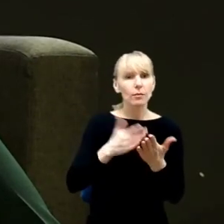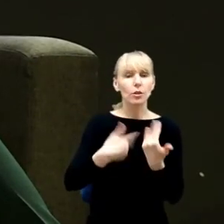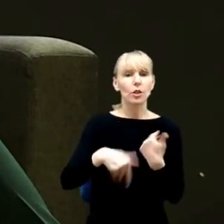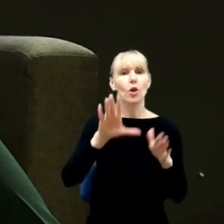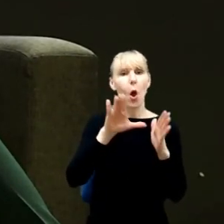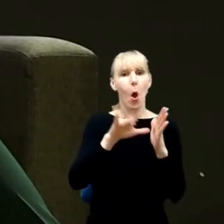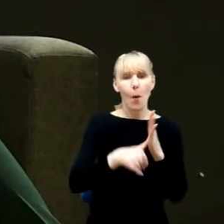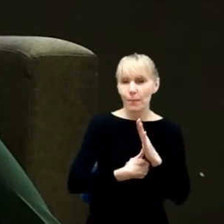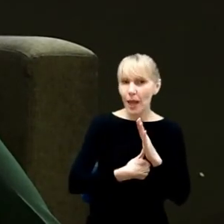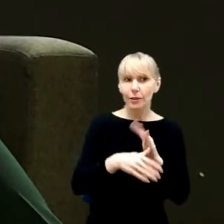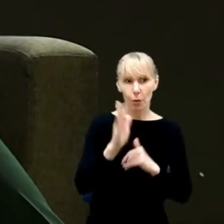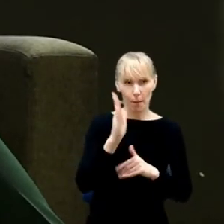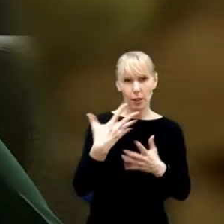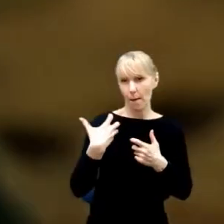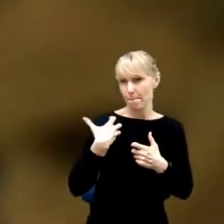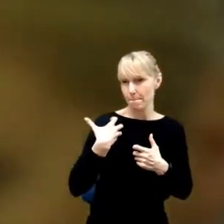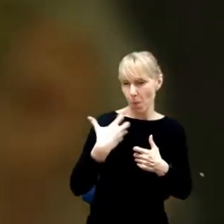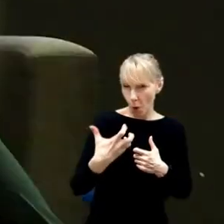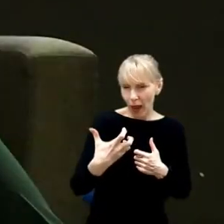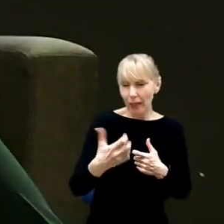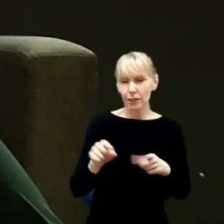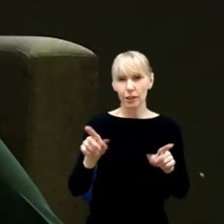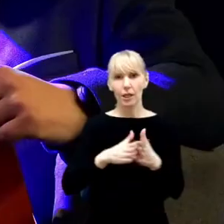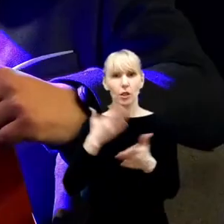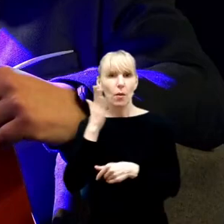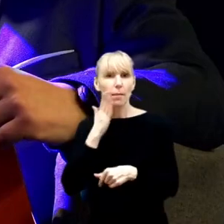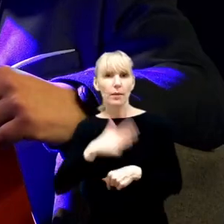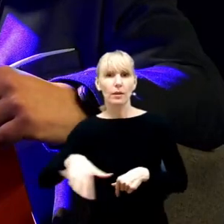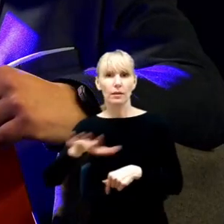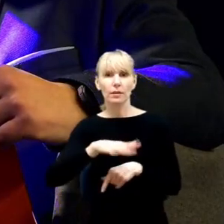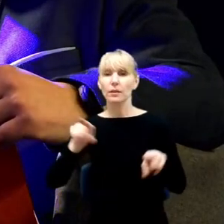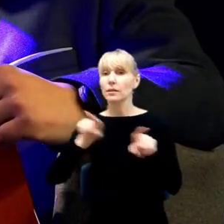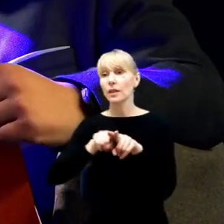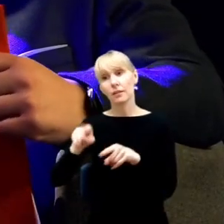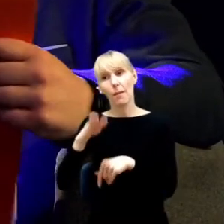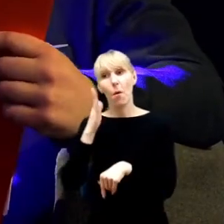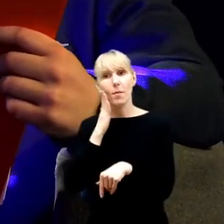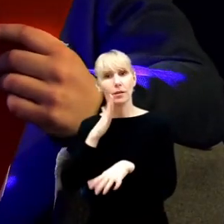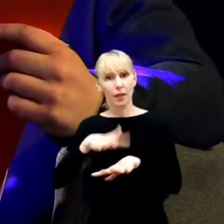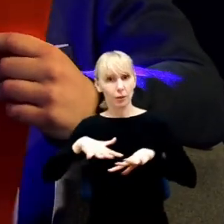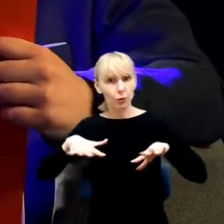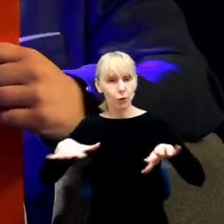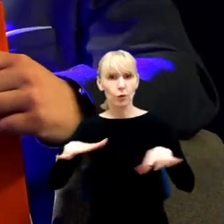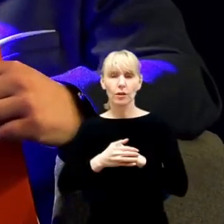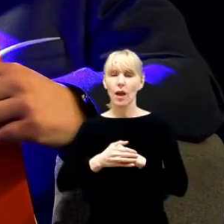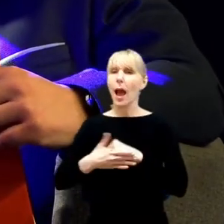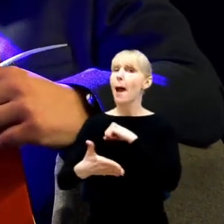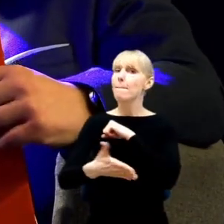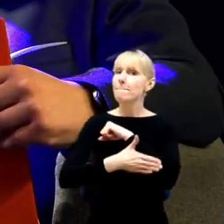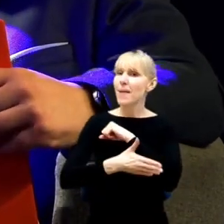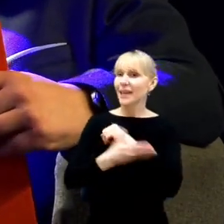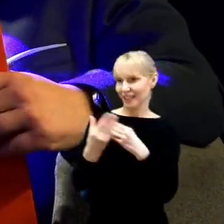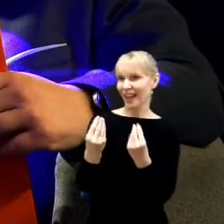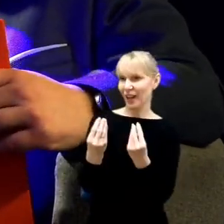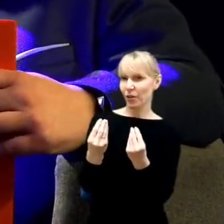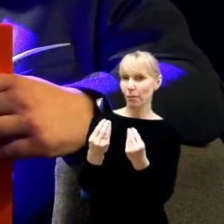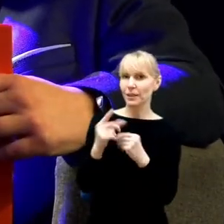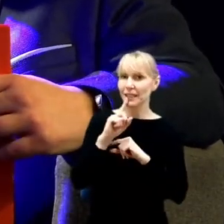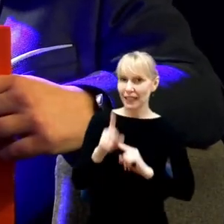a żeby było bogatszo mieszkańców, musi być bogatszo mieszkania. Baza ekonomiczna jest faktycznie bardzo dobra w Stalowej Woli,